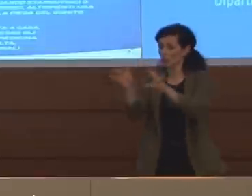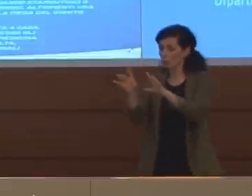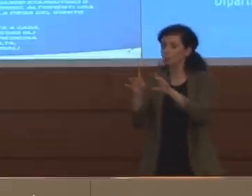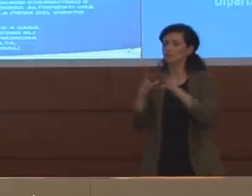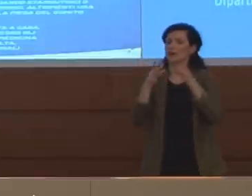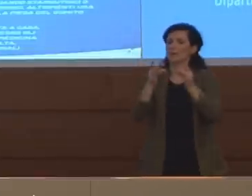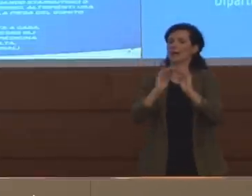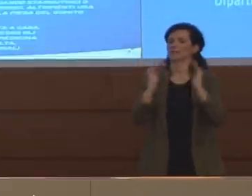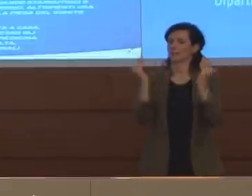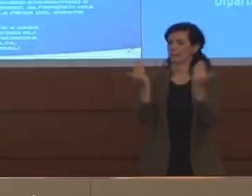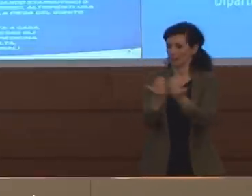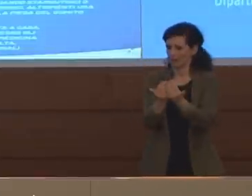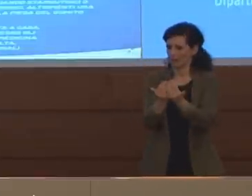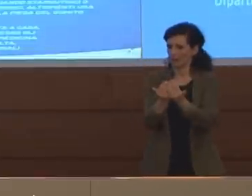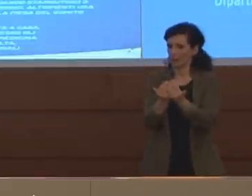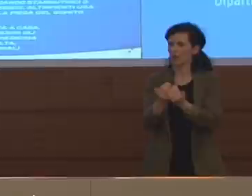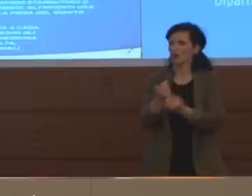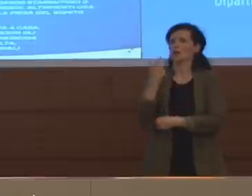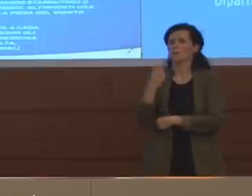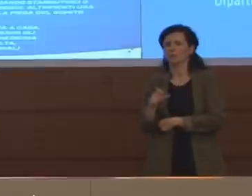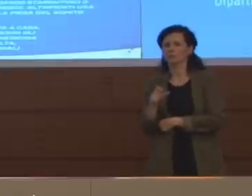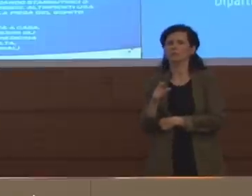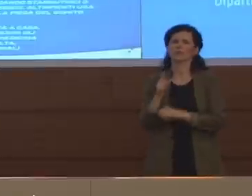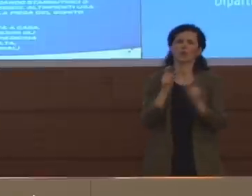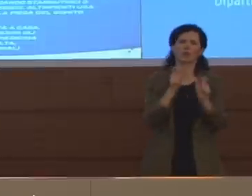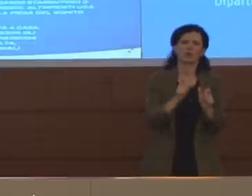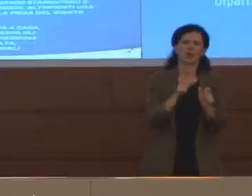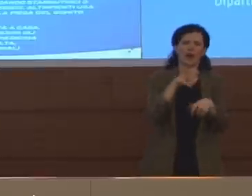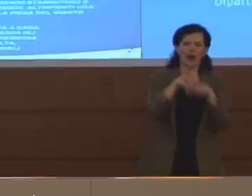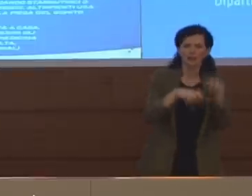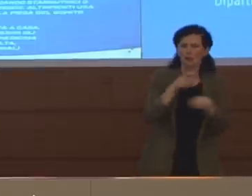Proprio perché il salto di specie animale-uomo, tutto questo...